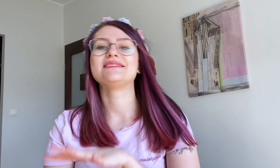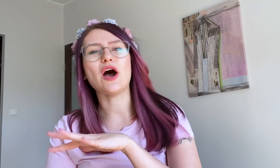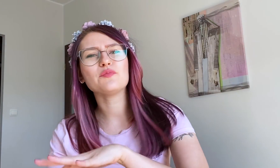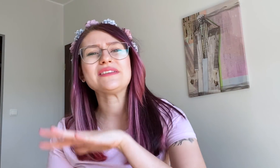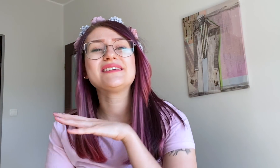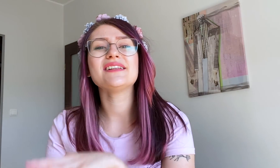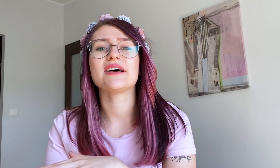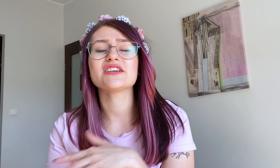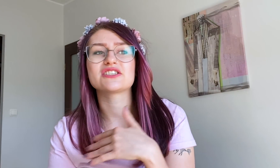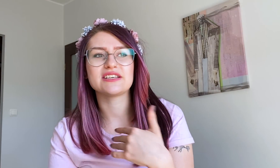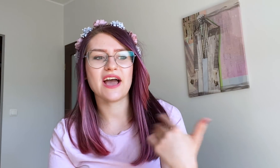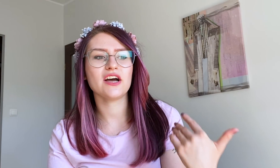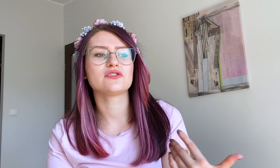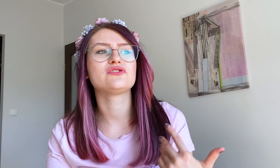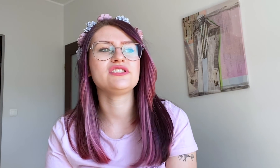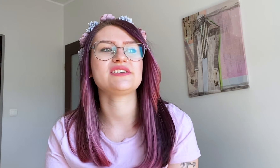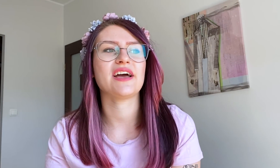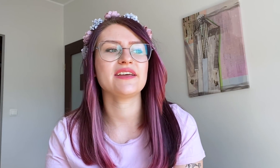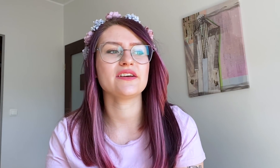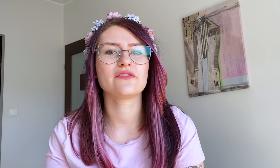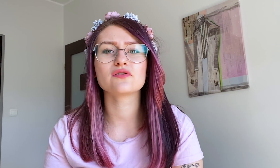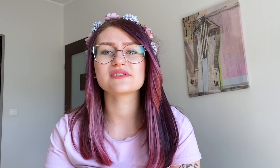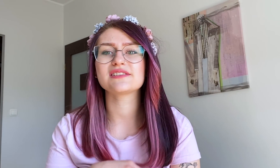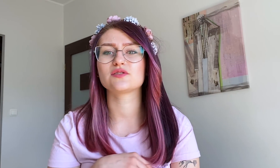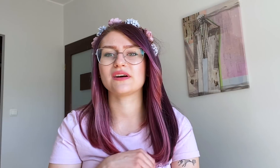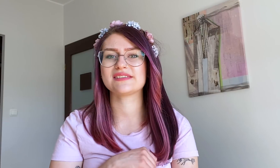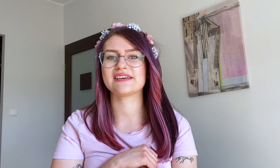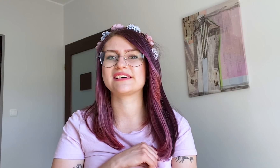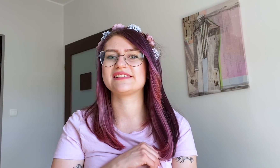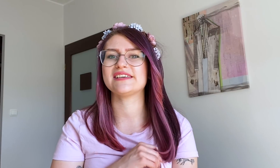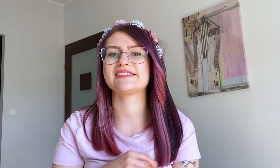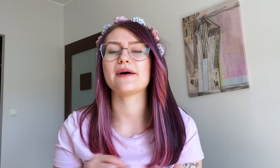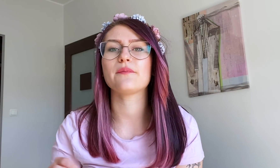dał mi tyle, że ja do dzisiaj w różnych sytuacjach gdzieś tam